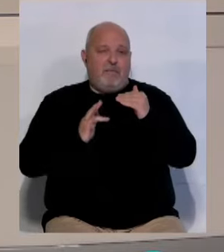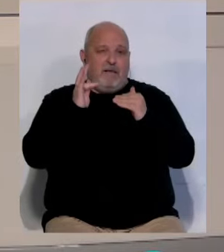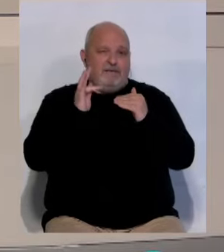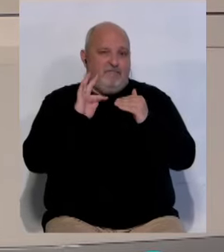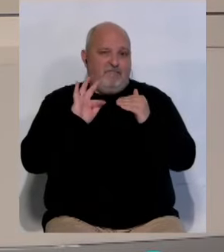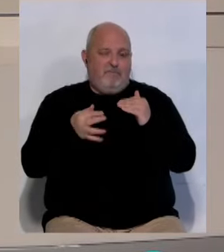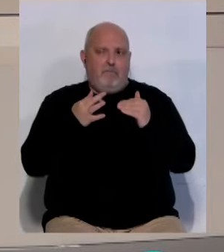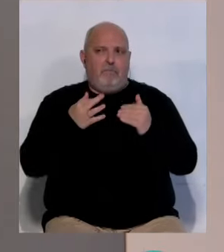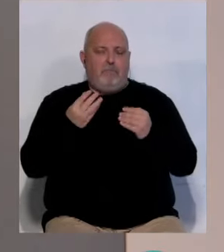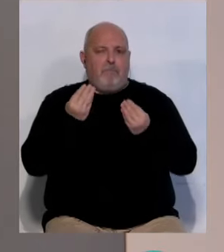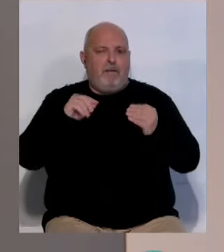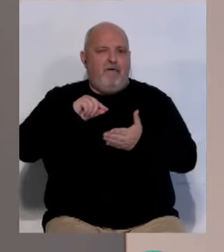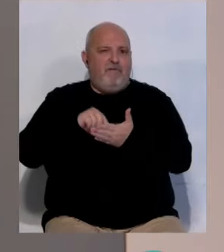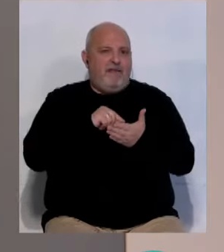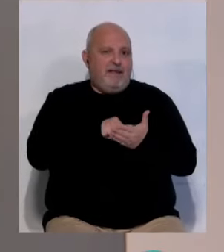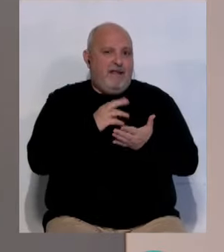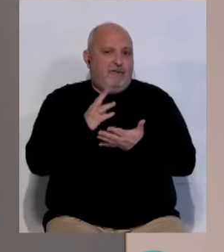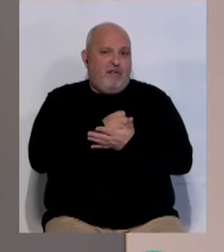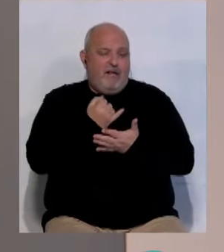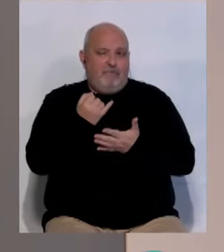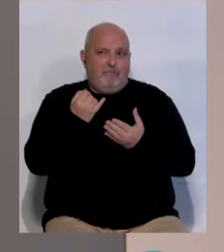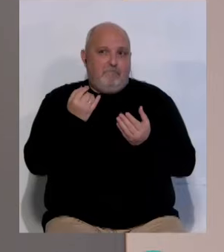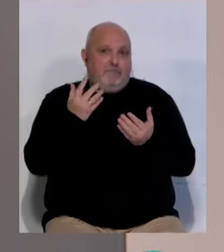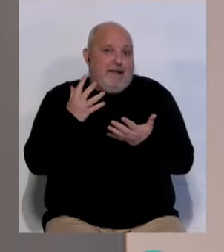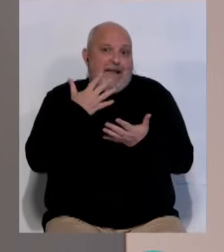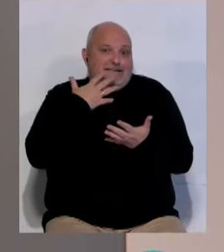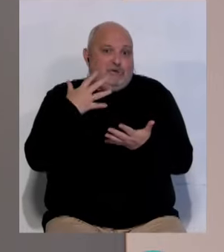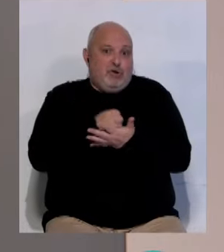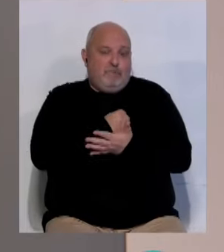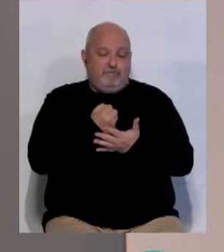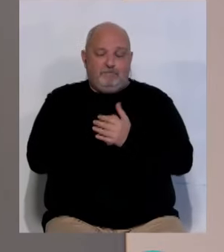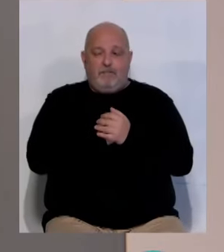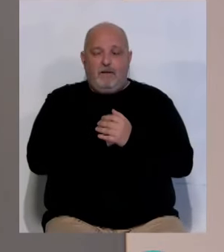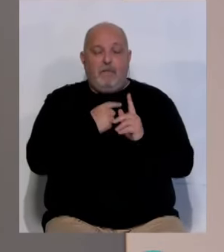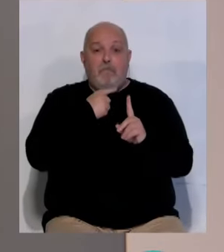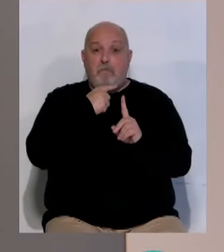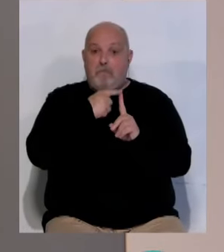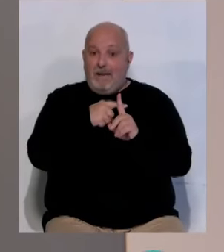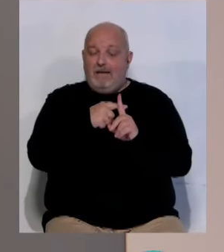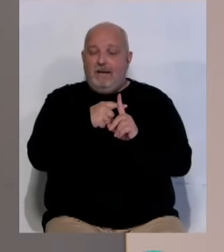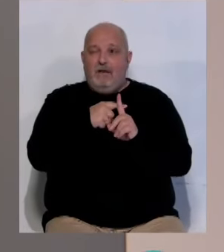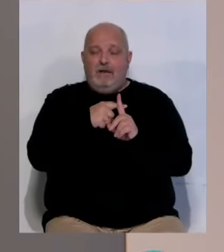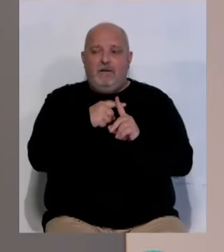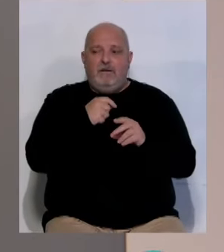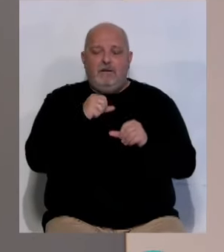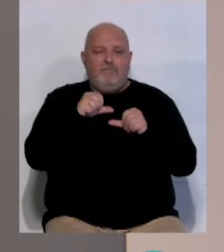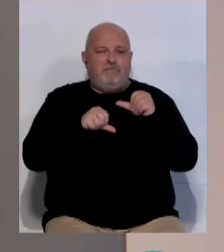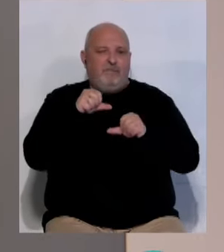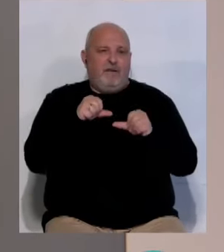refuerzan bien casi todo casi todos exactamente y no solo eso sino que en este de Liga el que sume